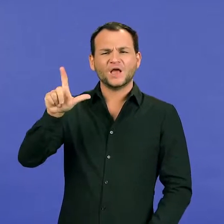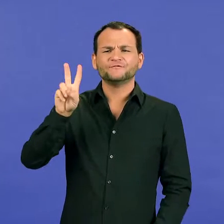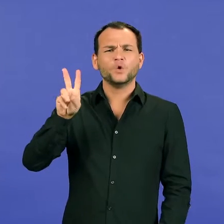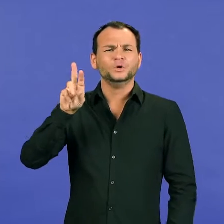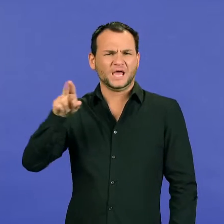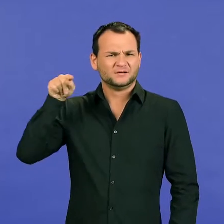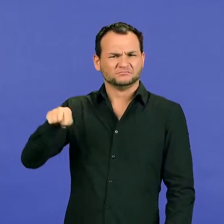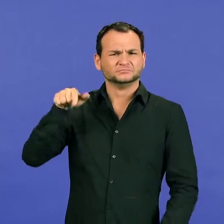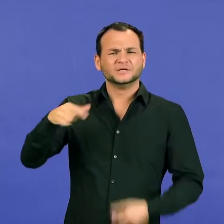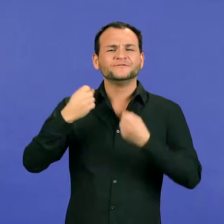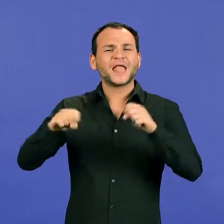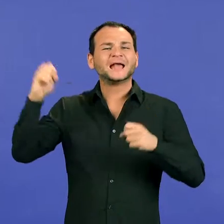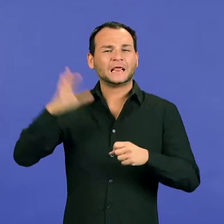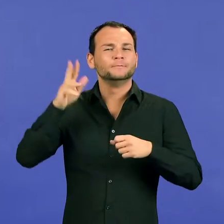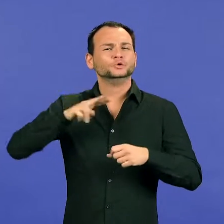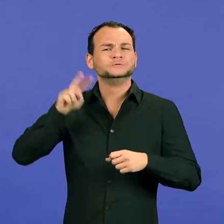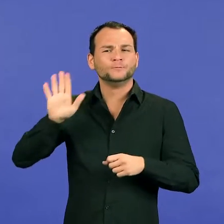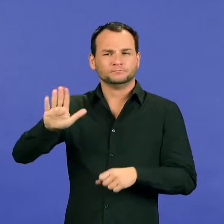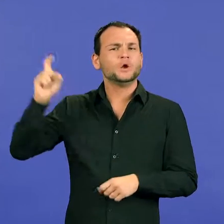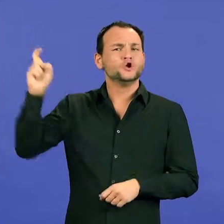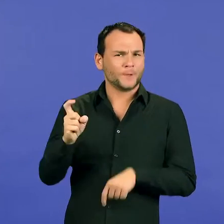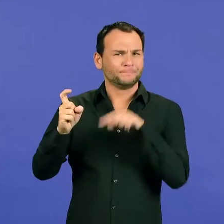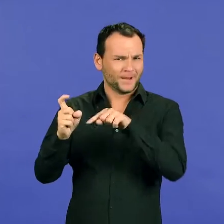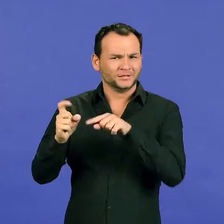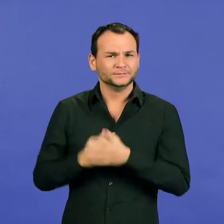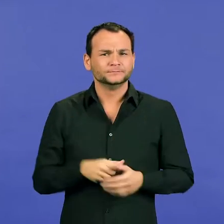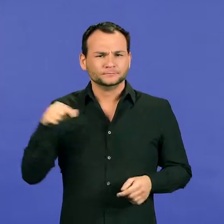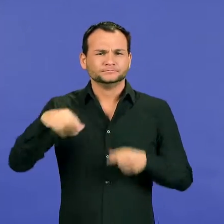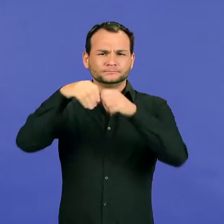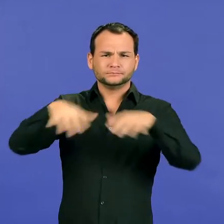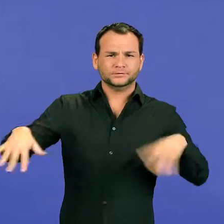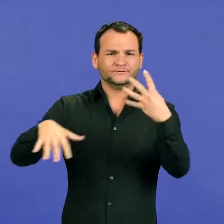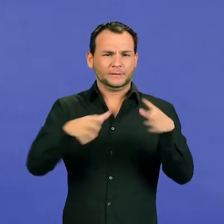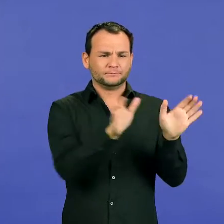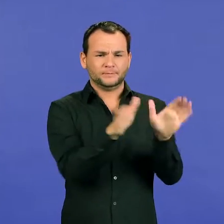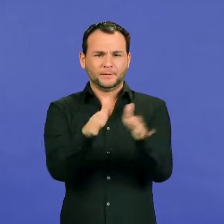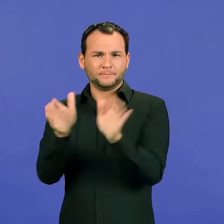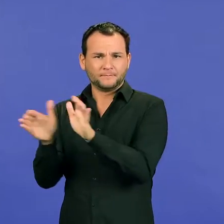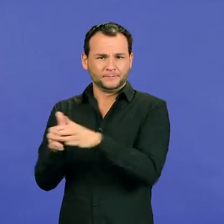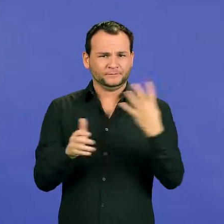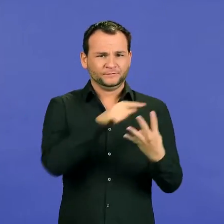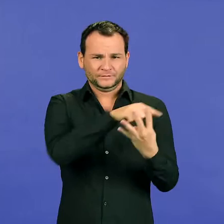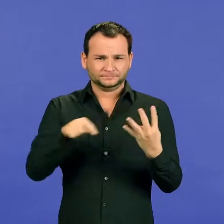Das LVR-Freilichtmuseum Kommern ist in vier Baugruppen aufgeteilt: